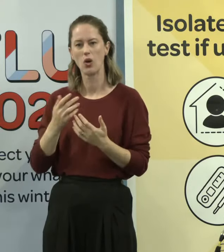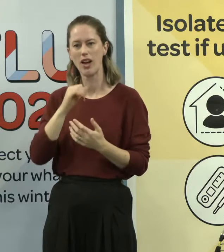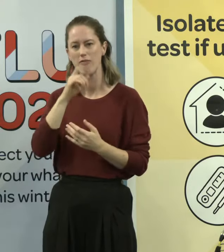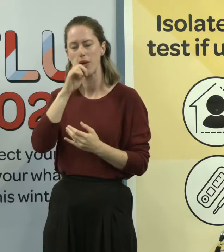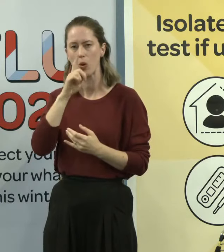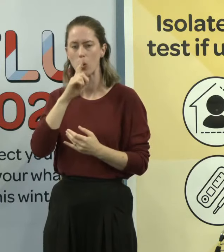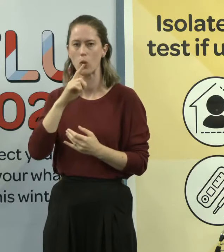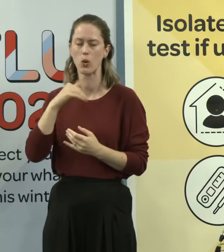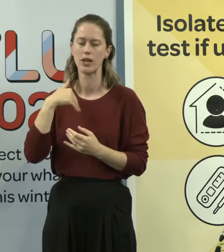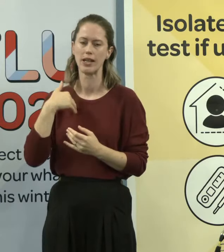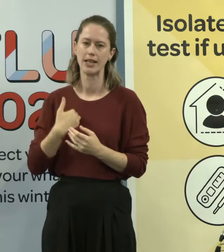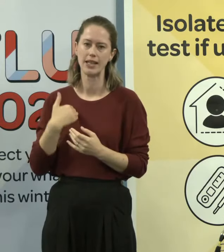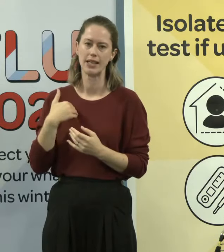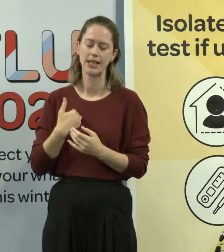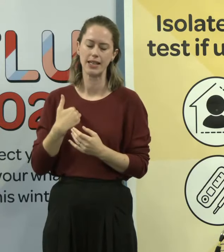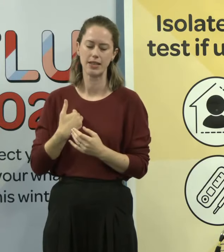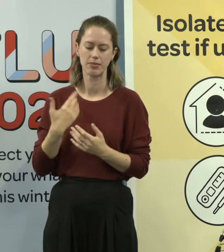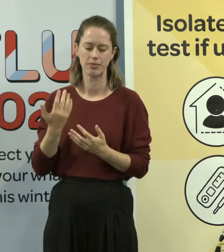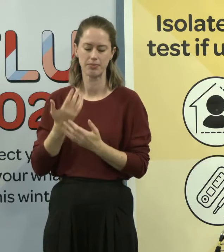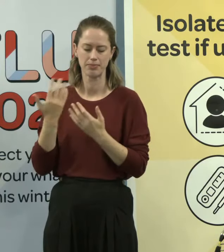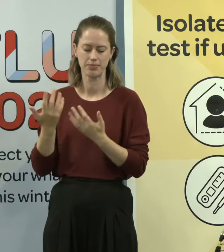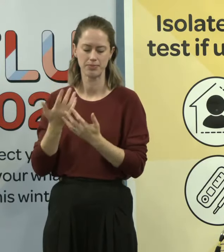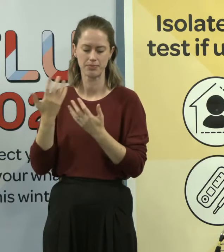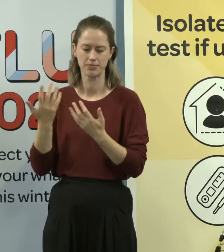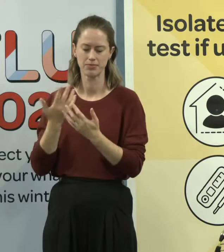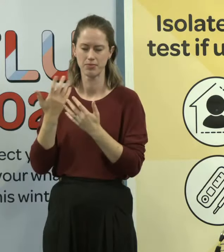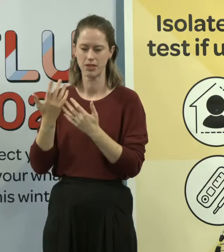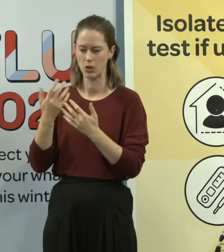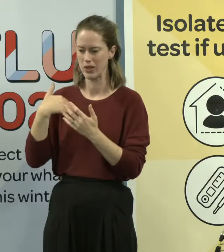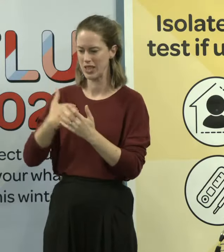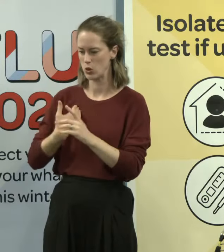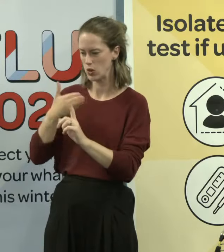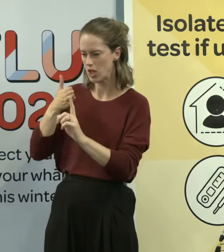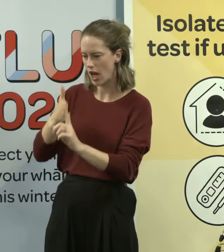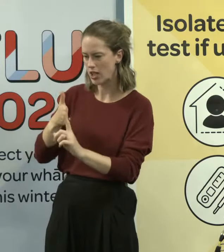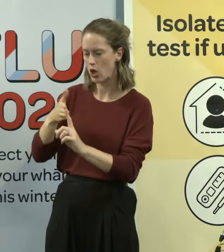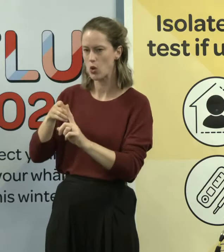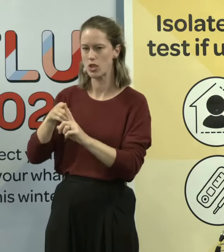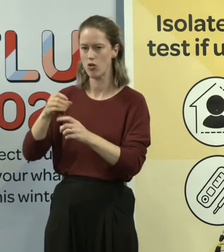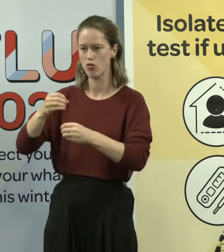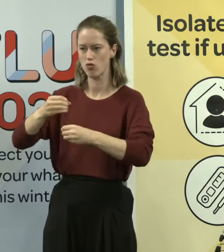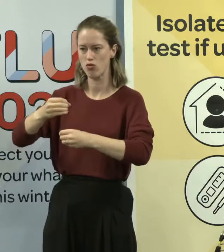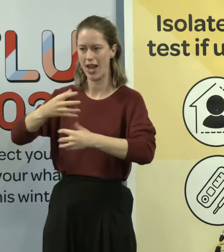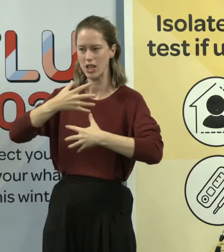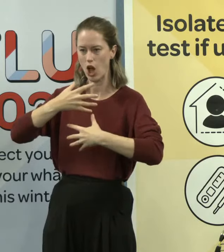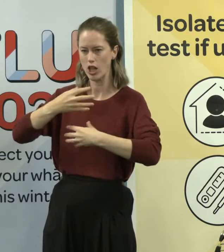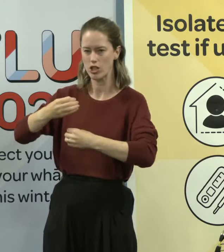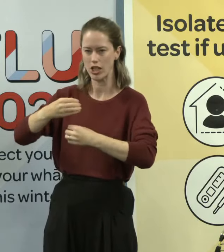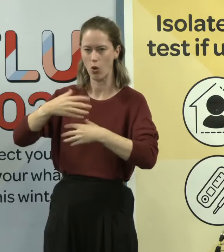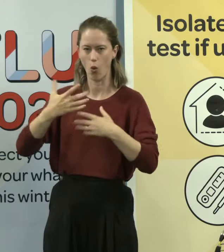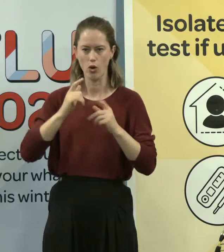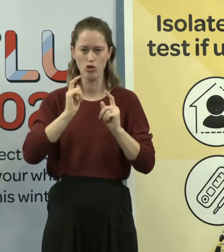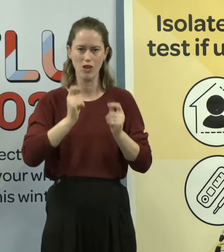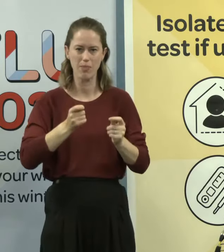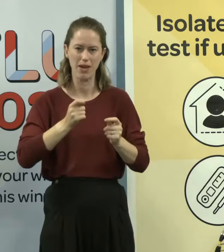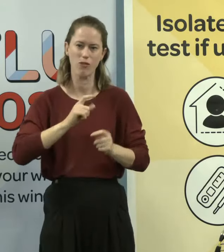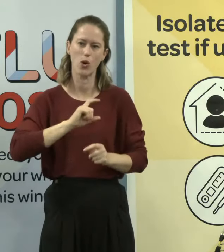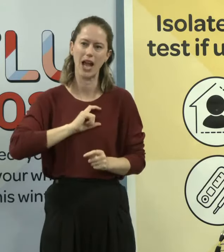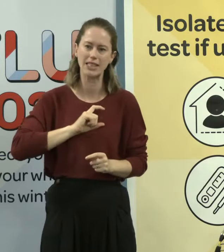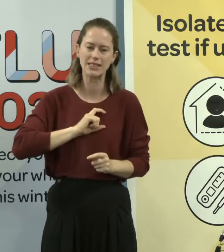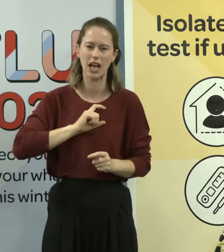ki nga tangata nona ko te tiaki